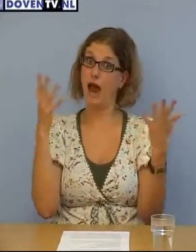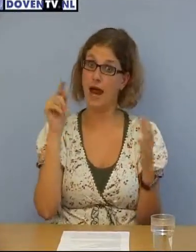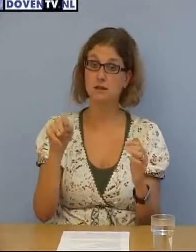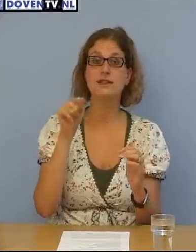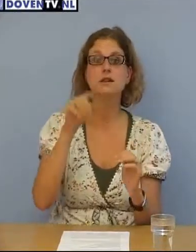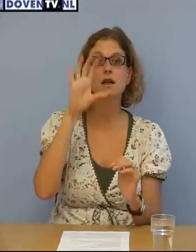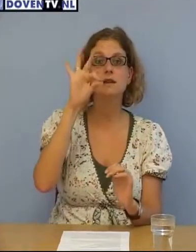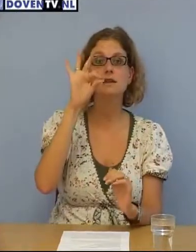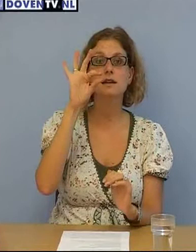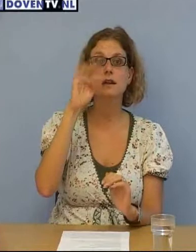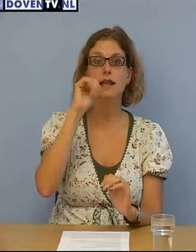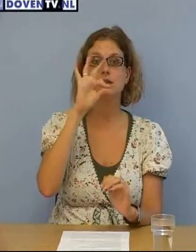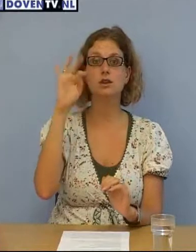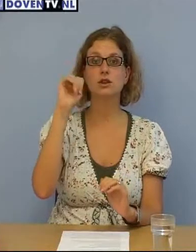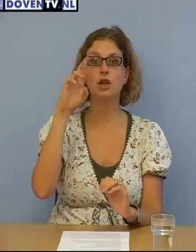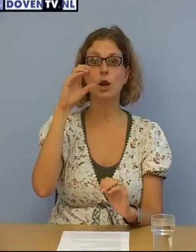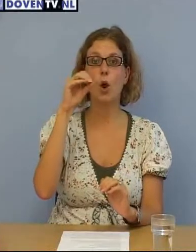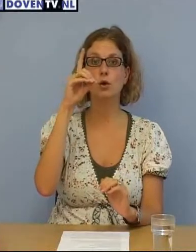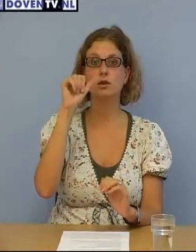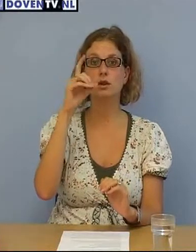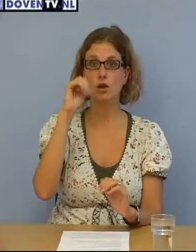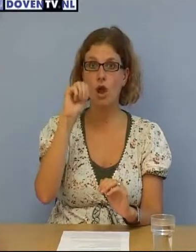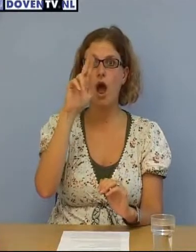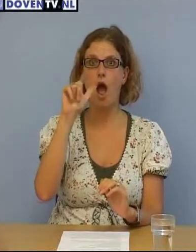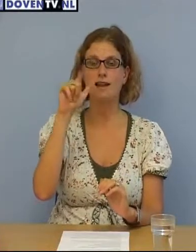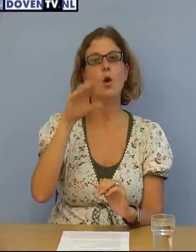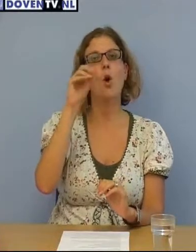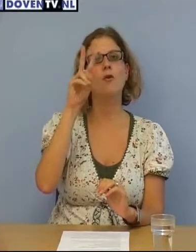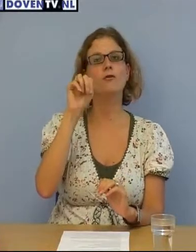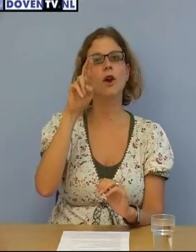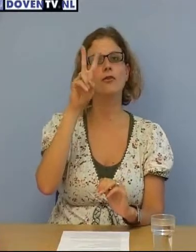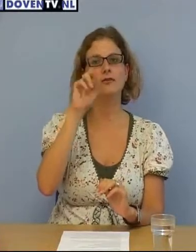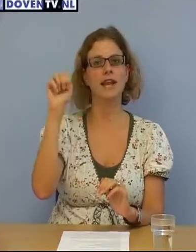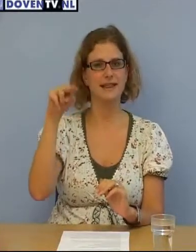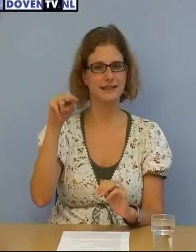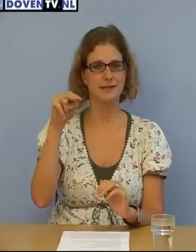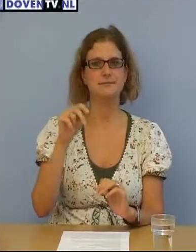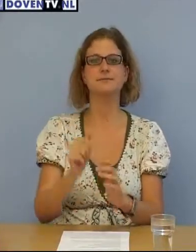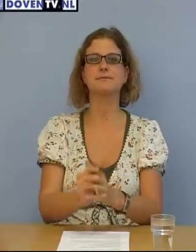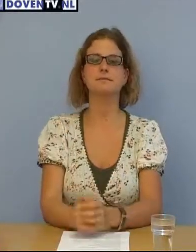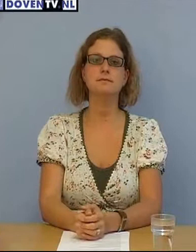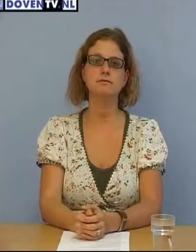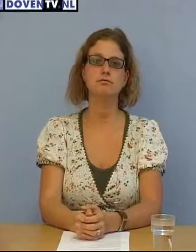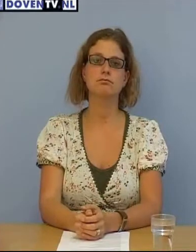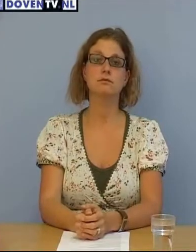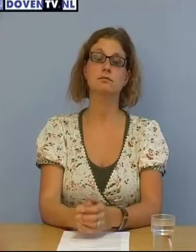in de Tetterodehal in Overveen.